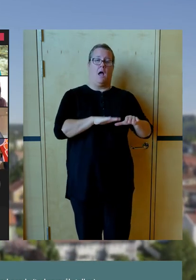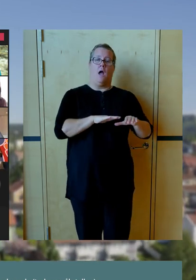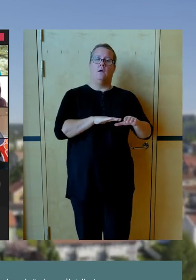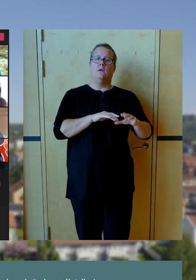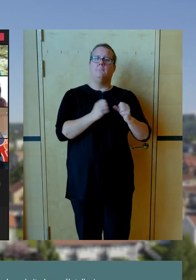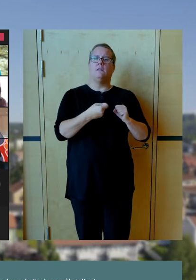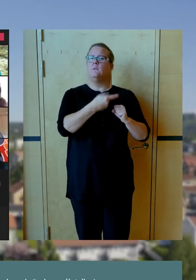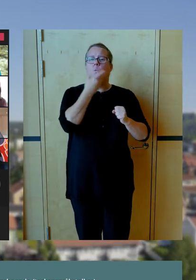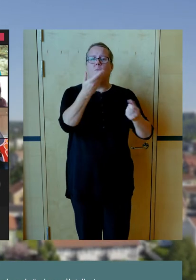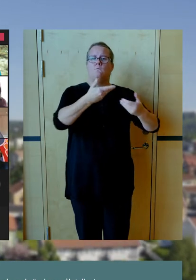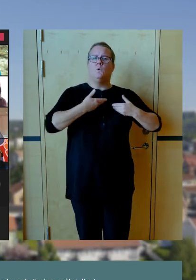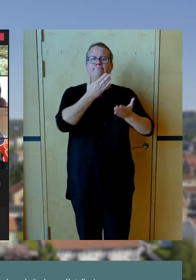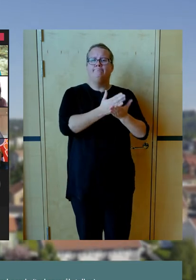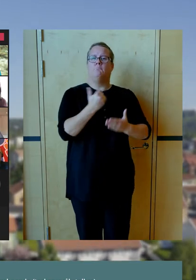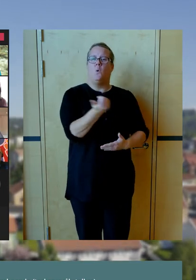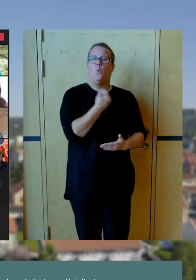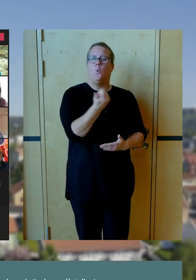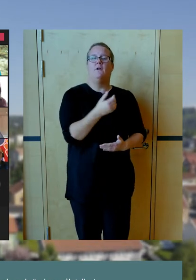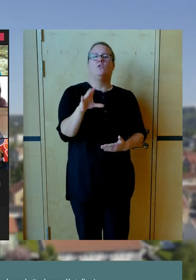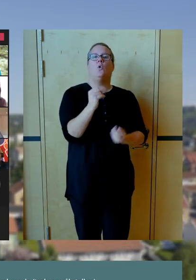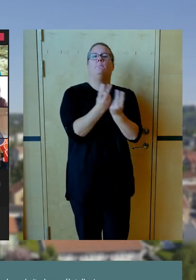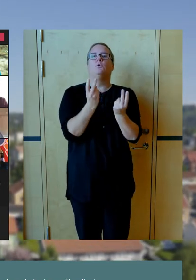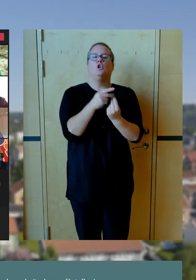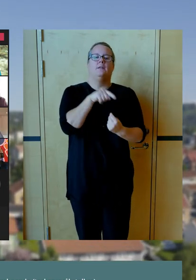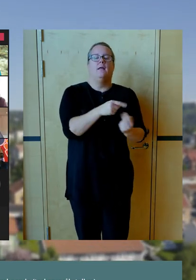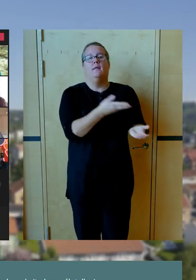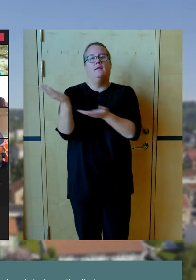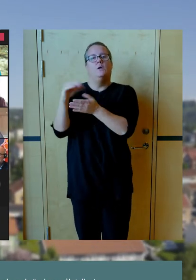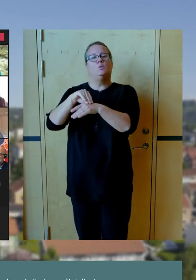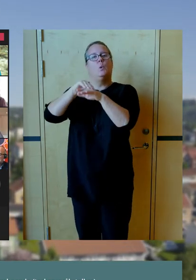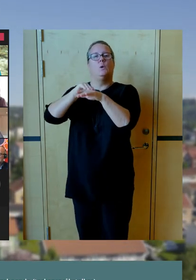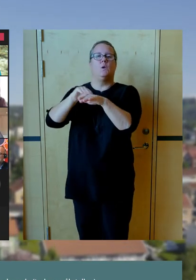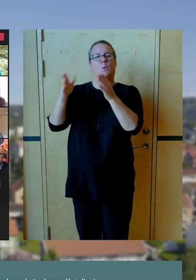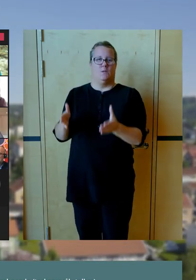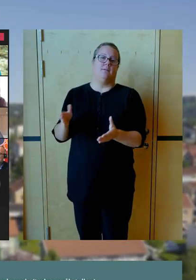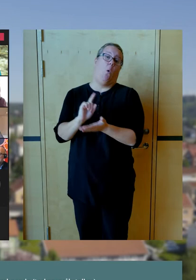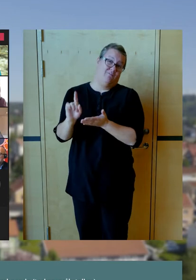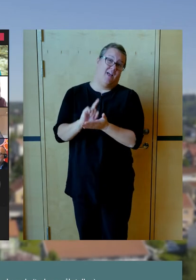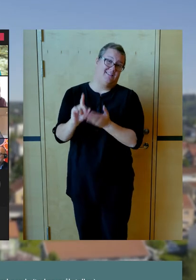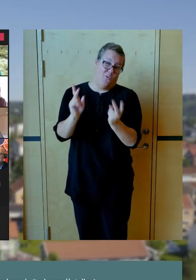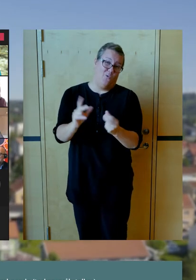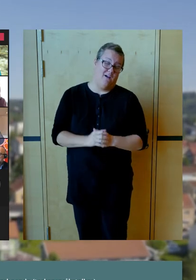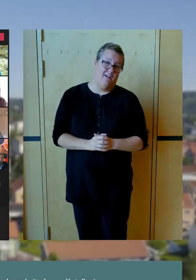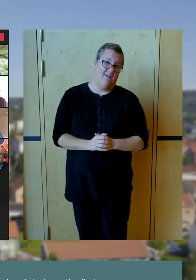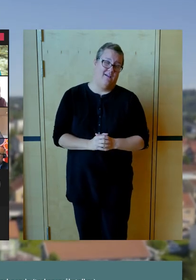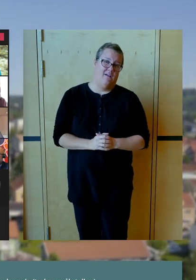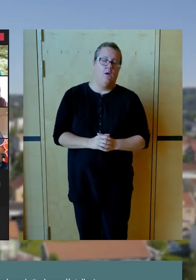Hon hamnar oftast patient eller borttagen på sjukhus Och om det då inte finns boenden